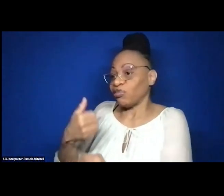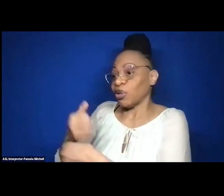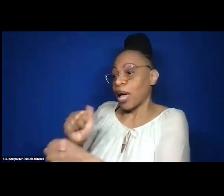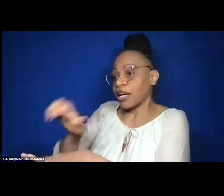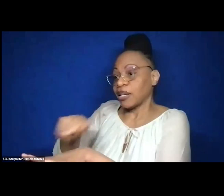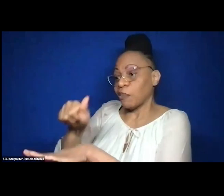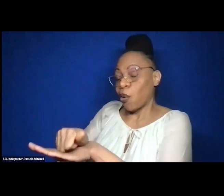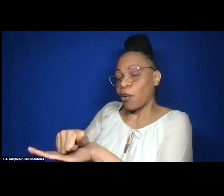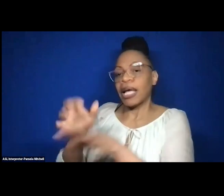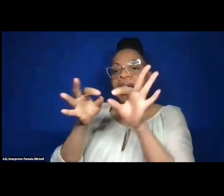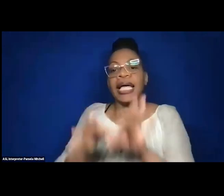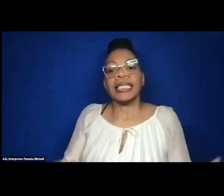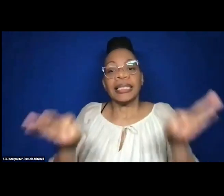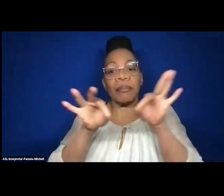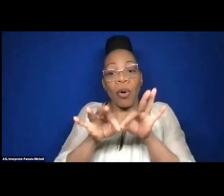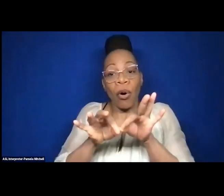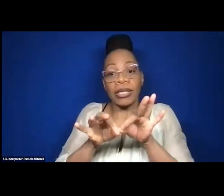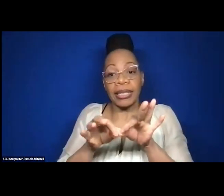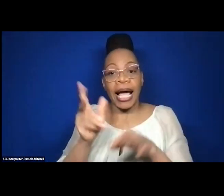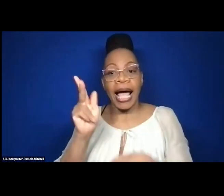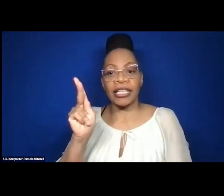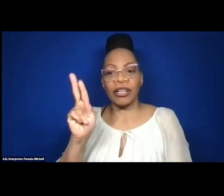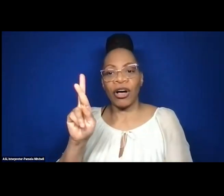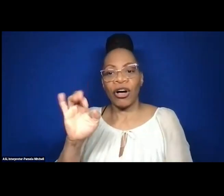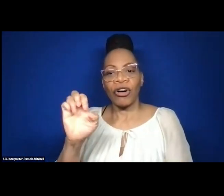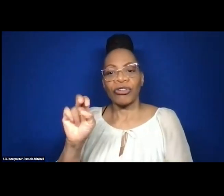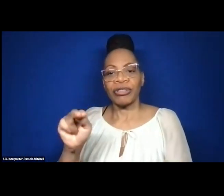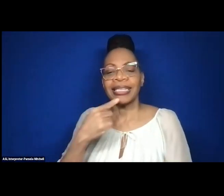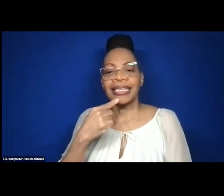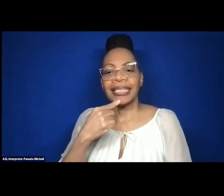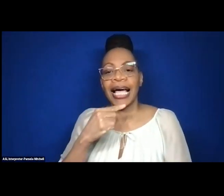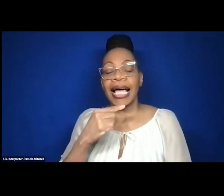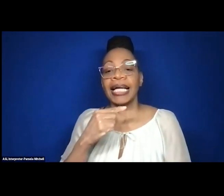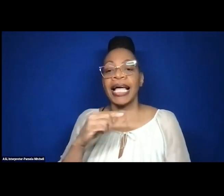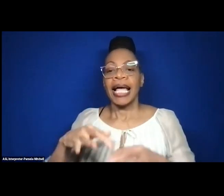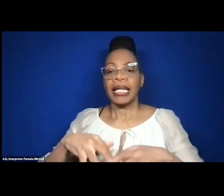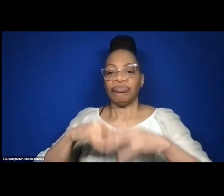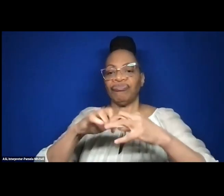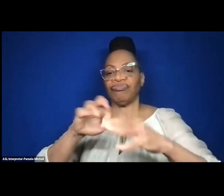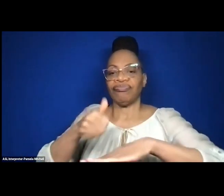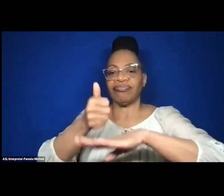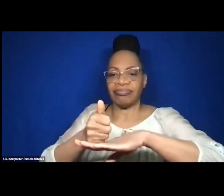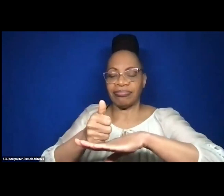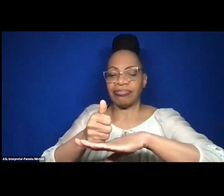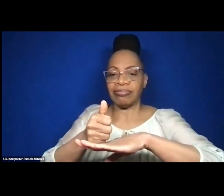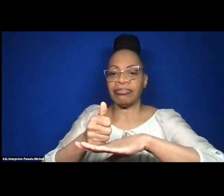como escuchaba a Kristin hablar antes, sobre crear y establecer una relación con la oficina local de campo